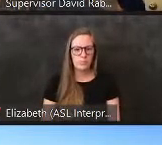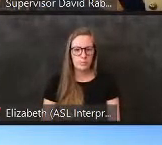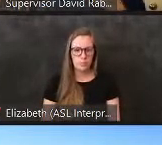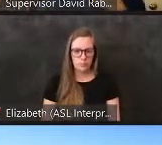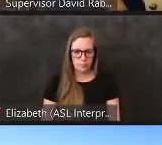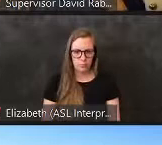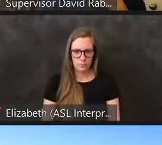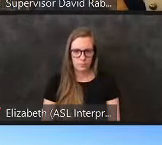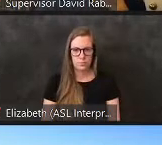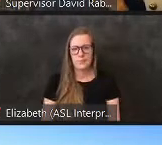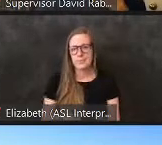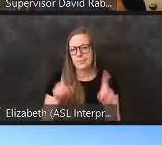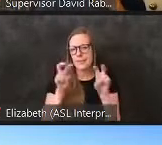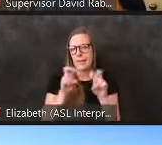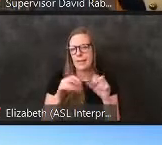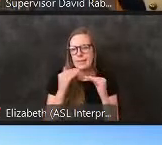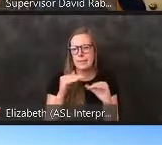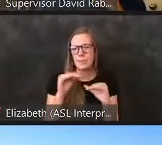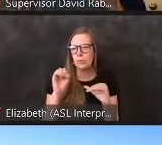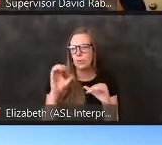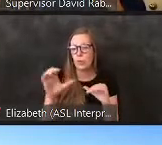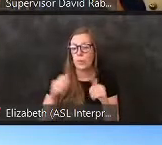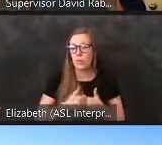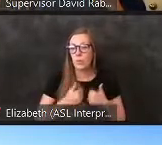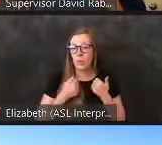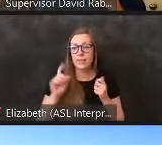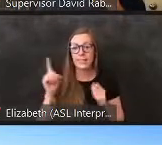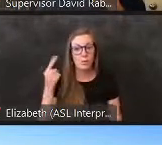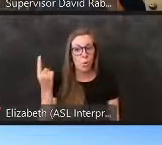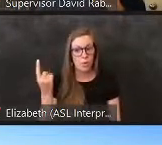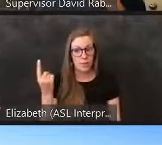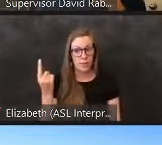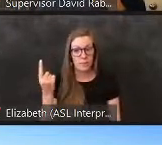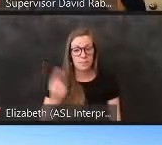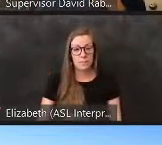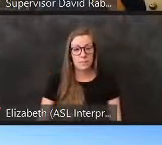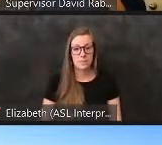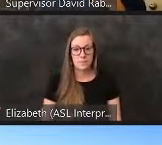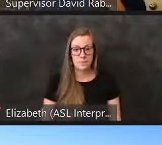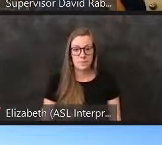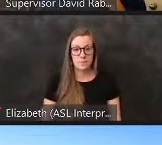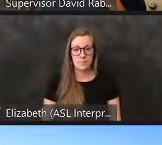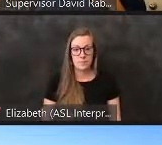Este análisis se ha limitado al condado o presidente del condado de Sonoma.